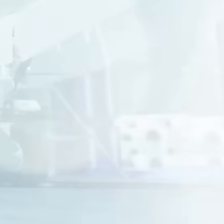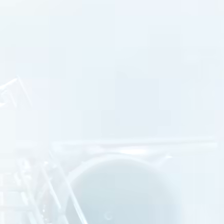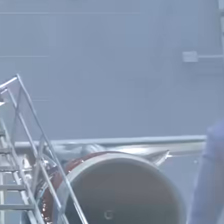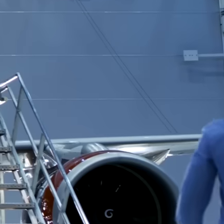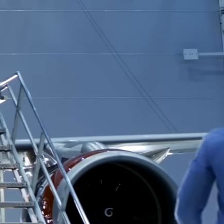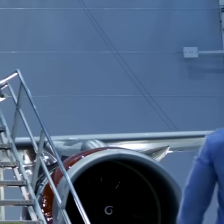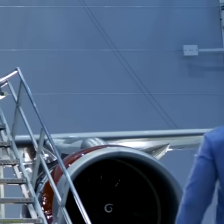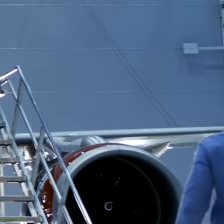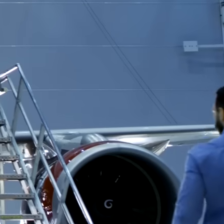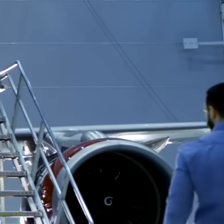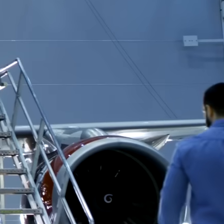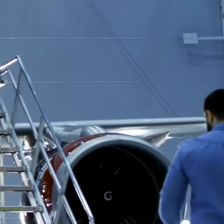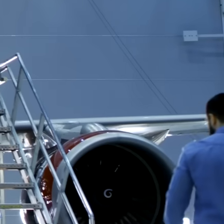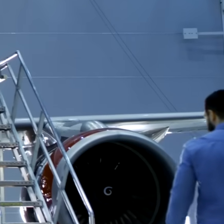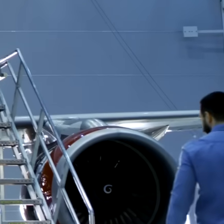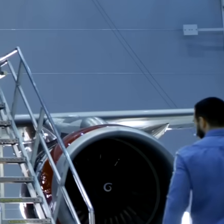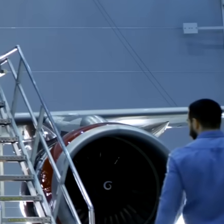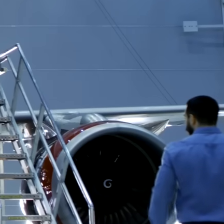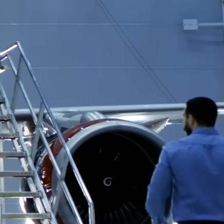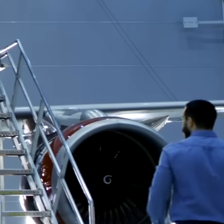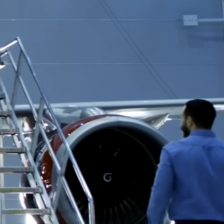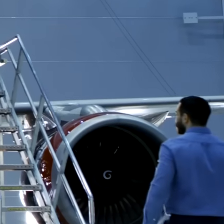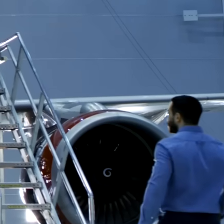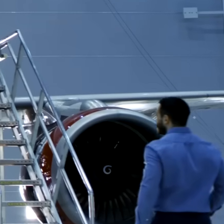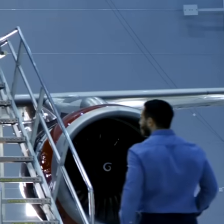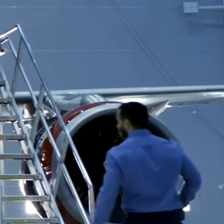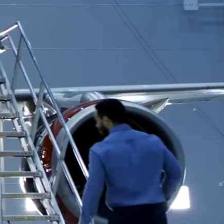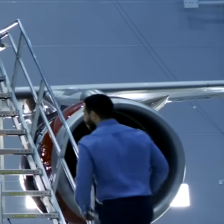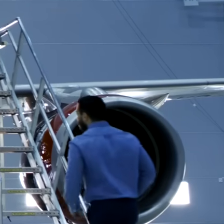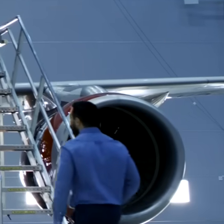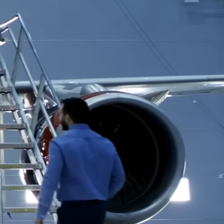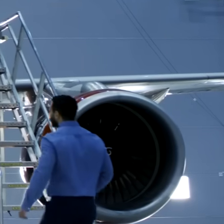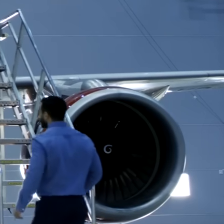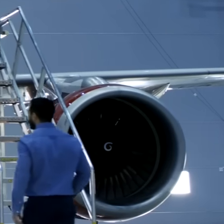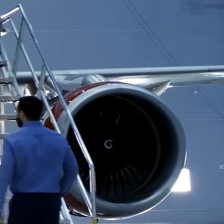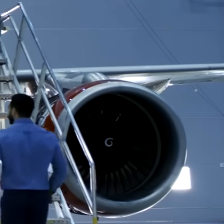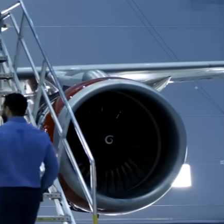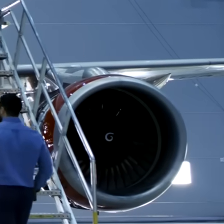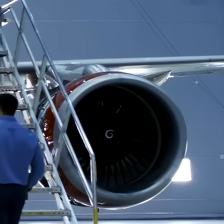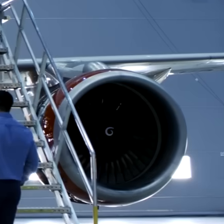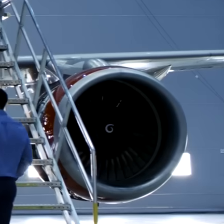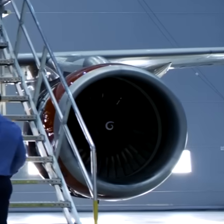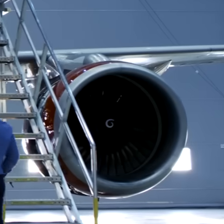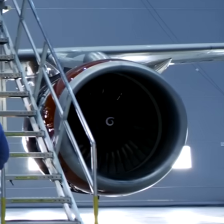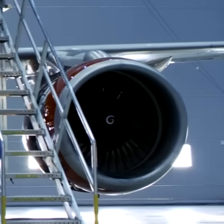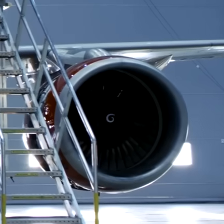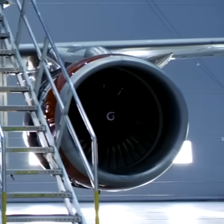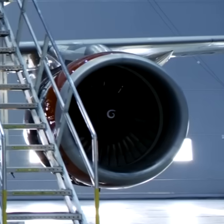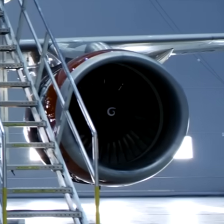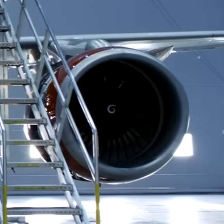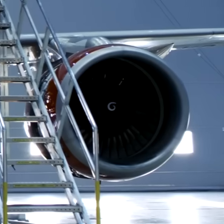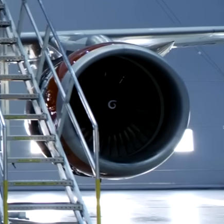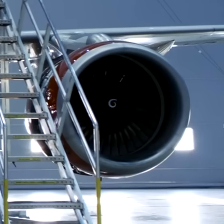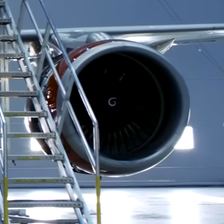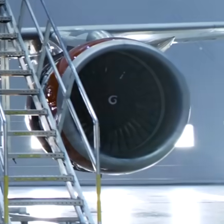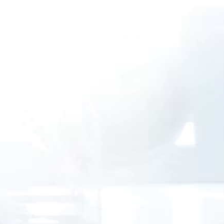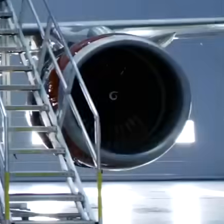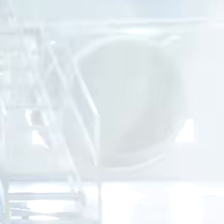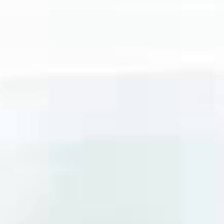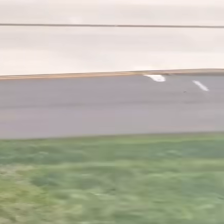2027 con el objetivo de fortalecer la conectividad nacional e internacional de la aerolínea estatal.